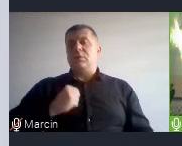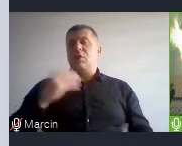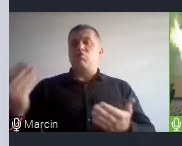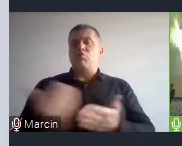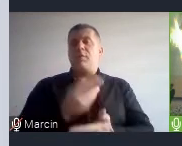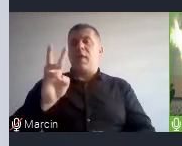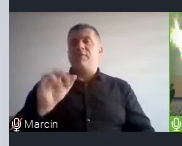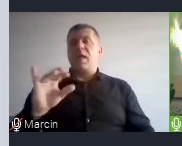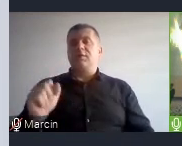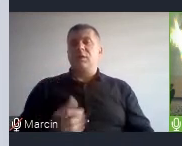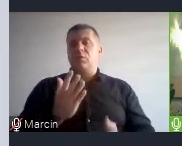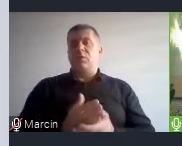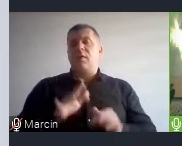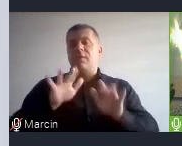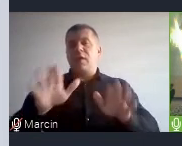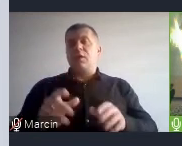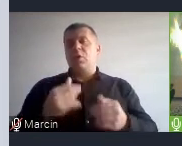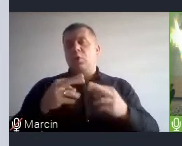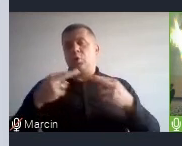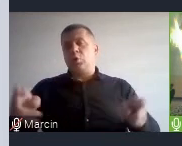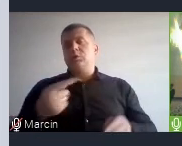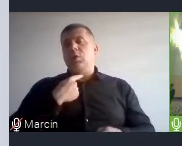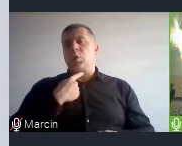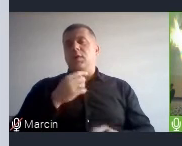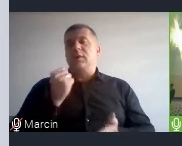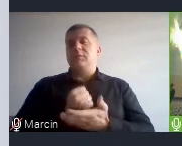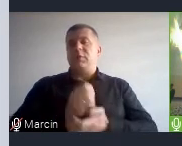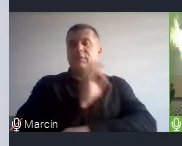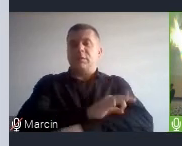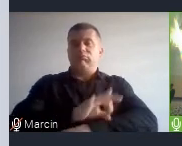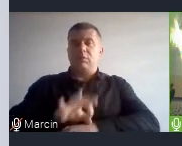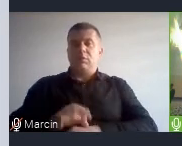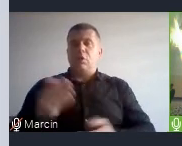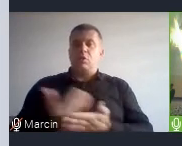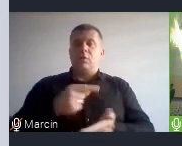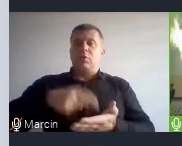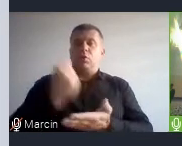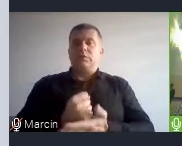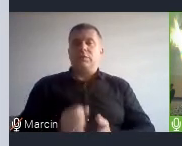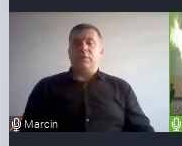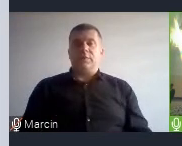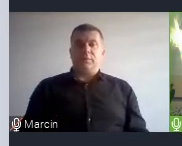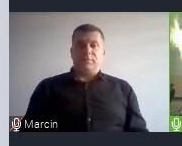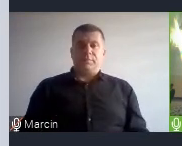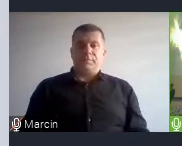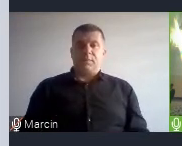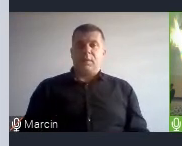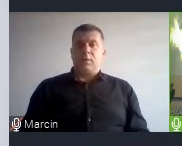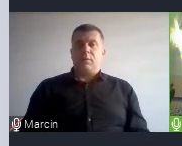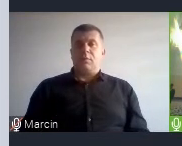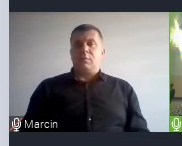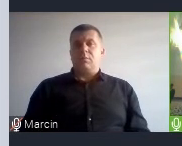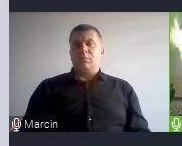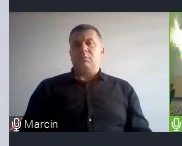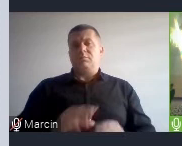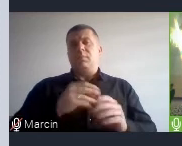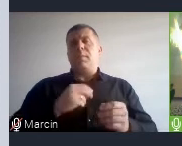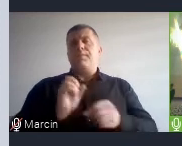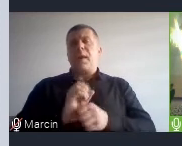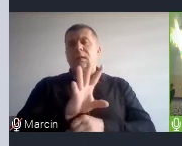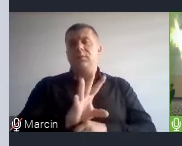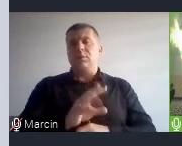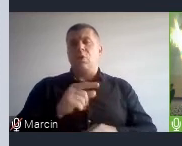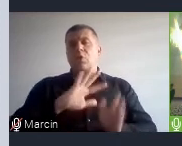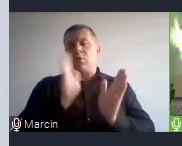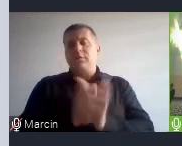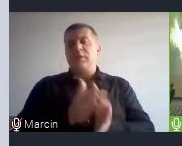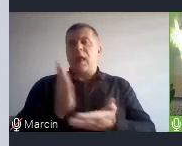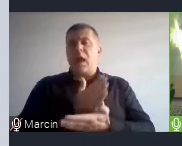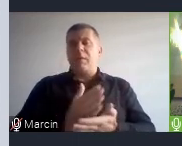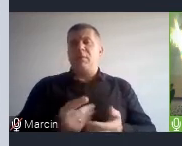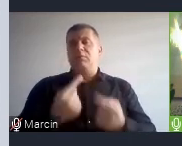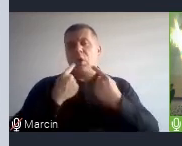Wiele jest różnych głosów w sprawie projektu nowej ustawy, więc odniosłem się tutaj w prezentacji do tych elementów i orzecznictwa,